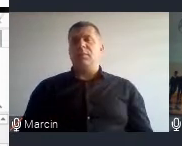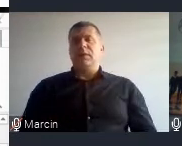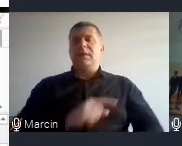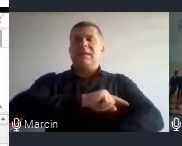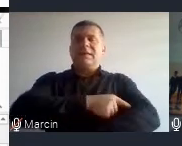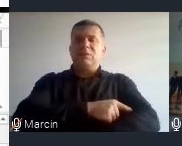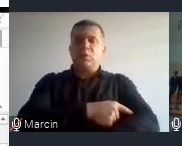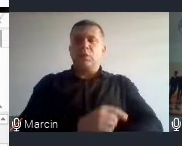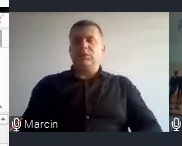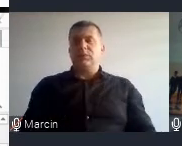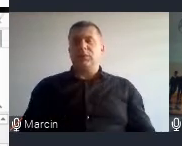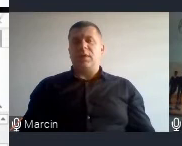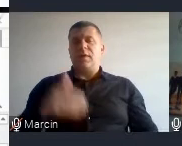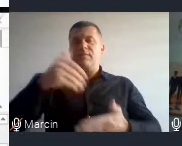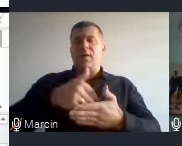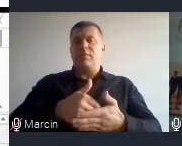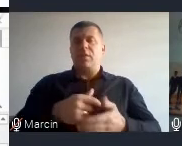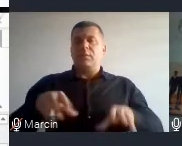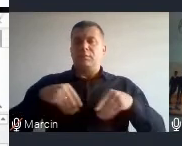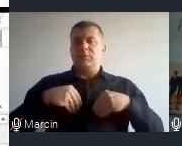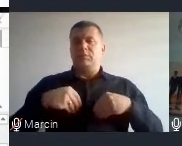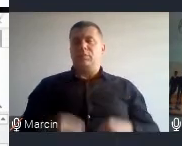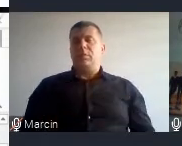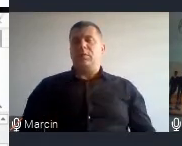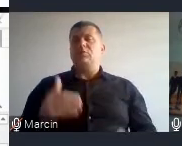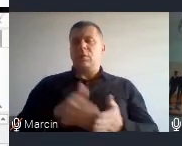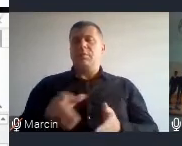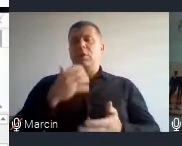które zostały wewnątrz podmiotu przyjęte i należy je stosować.